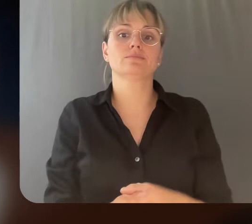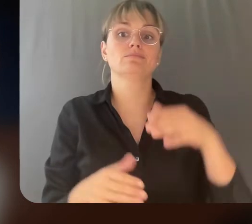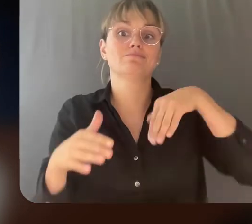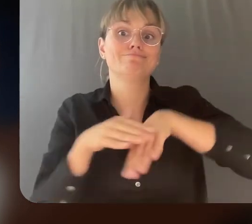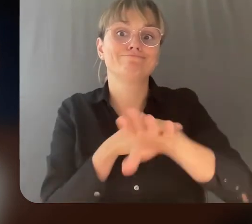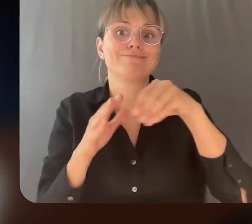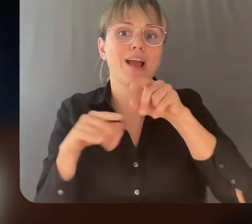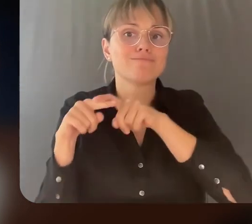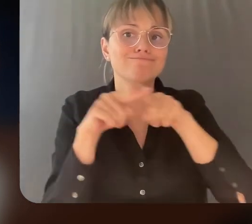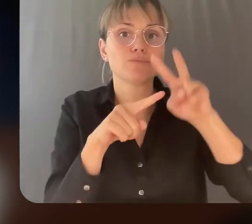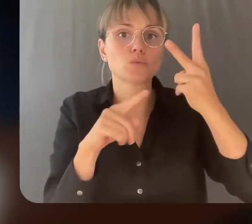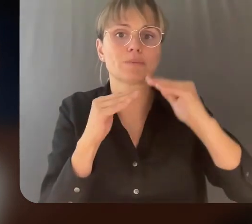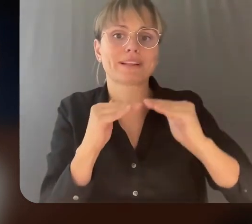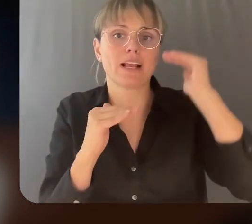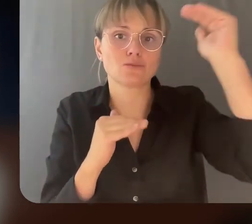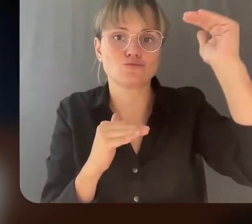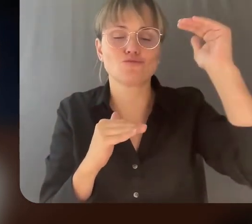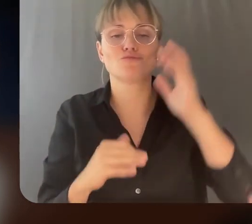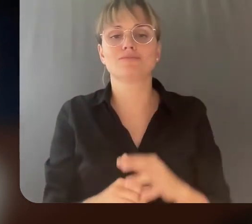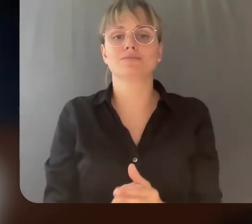caché dans un placard au deuxième étage. »